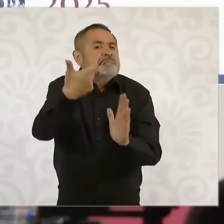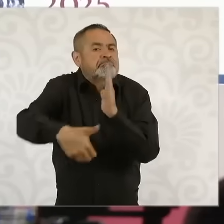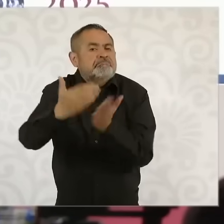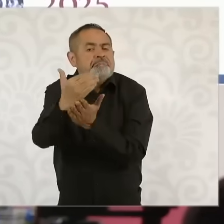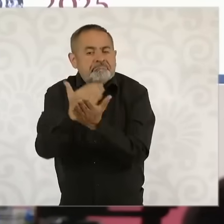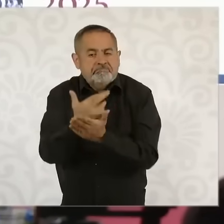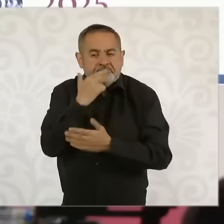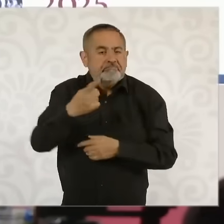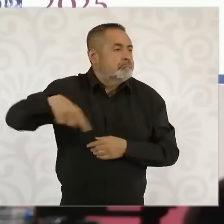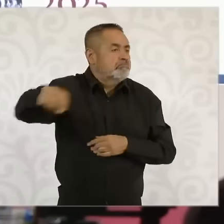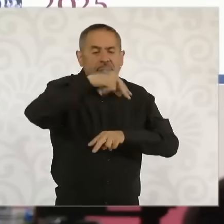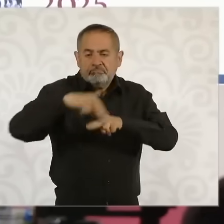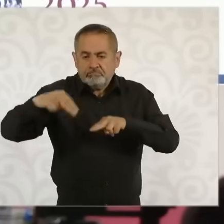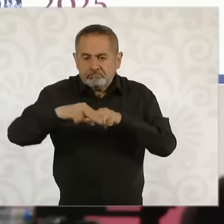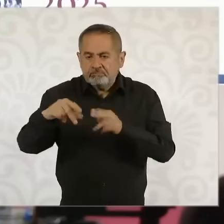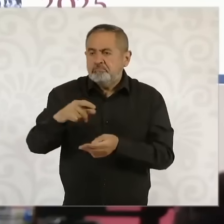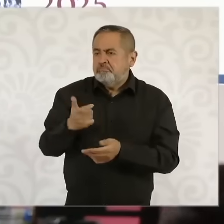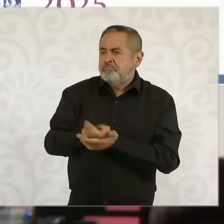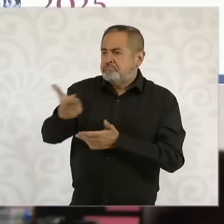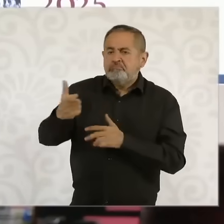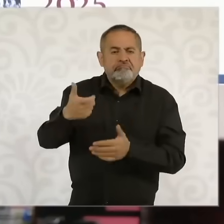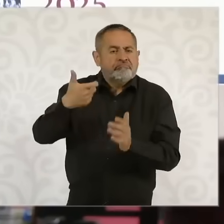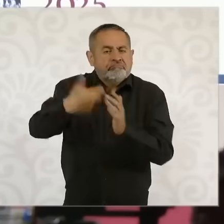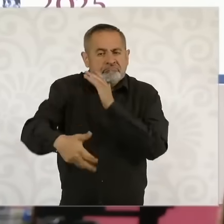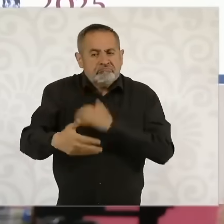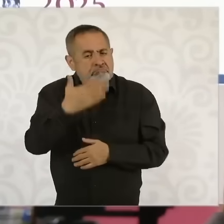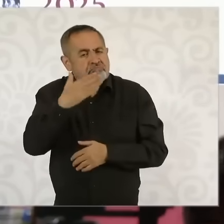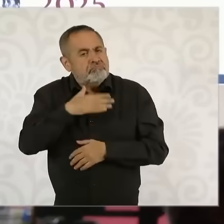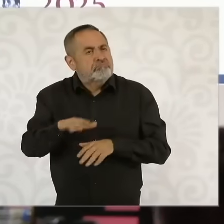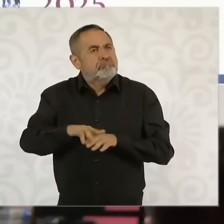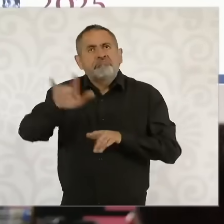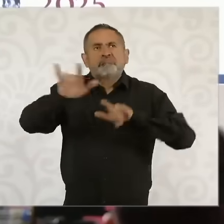poder lograr un equilibrio entre rentabilidad y la conectividad nacional a los diferentes destinos